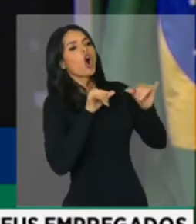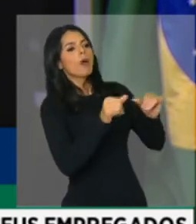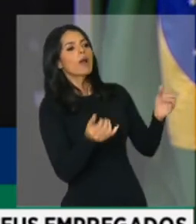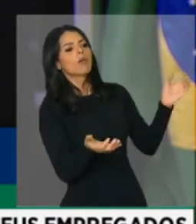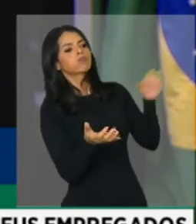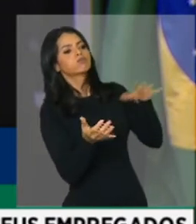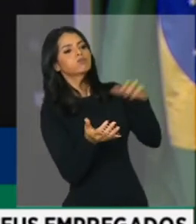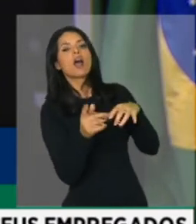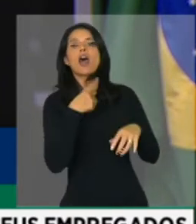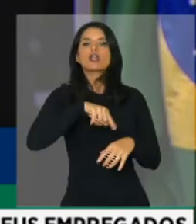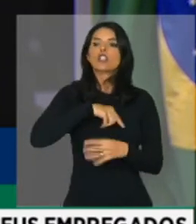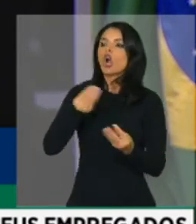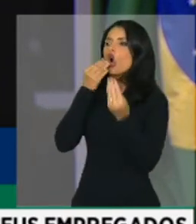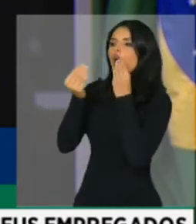VERGONHA DE PROPOR UM AUXÍLIO-EMERGENCIAL DE 250